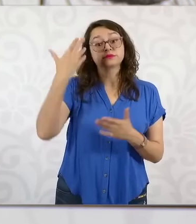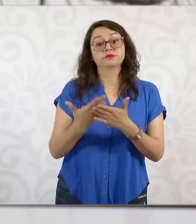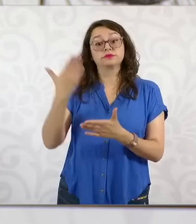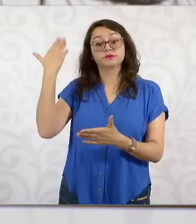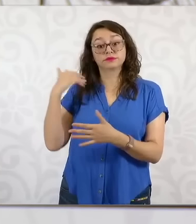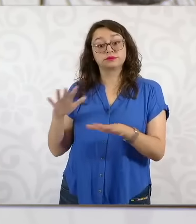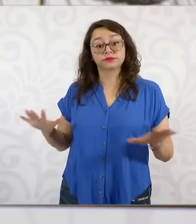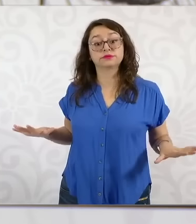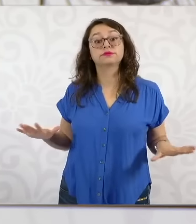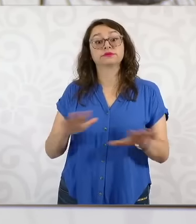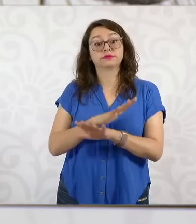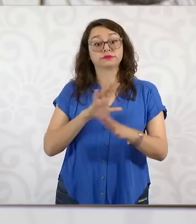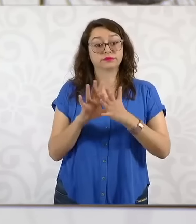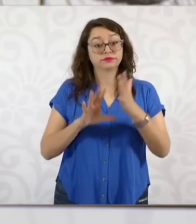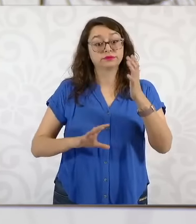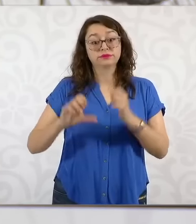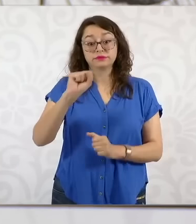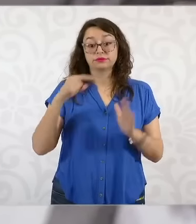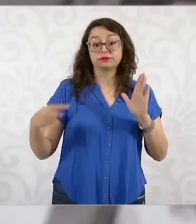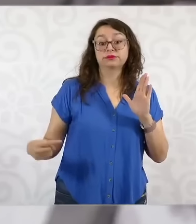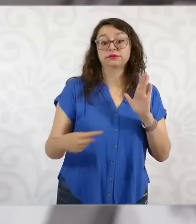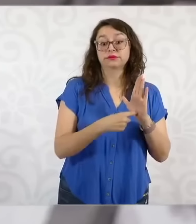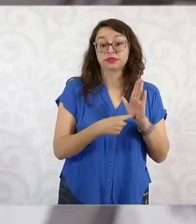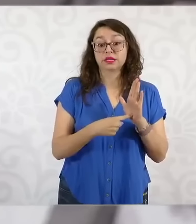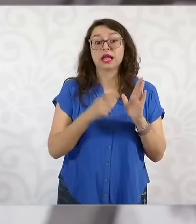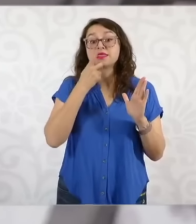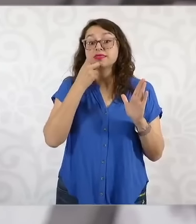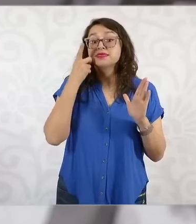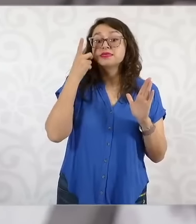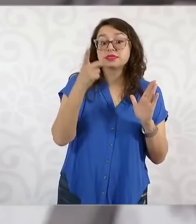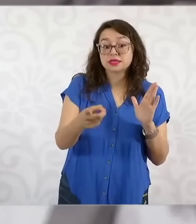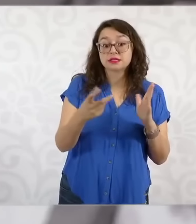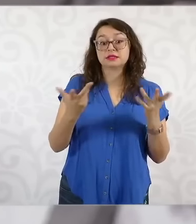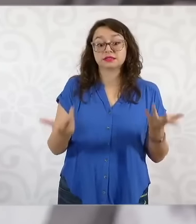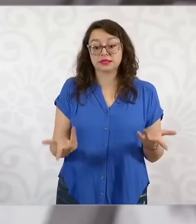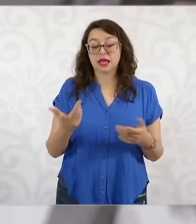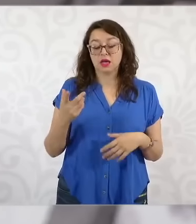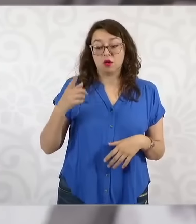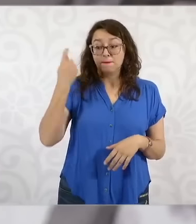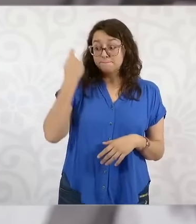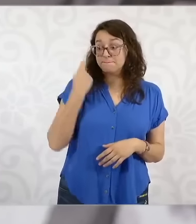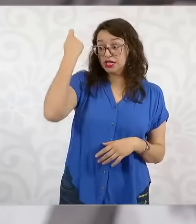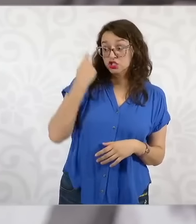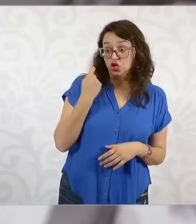que establece que una pensión no puede ser mayor de la mitad del salario de la presidenta y estamos